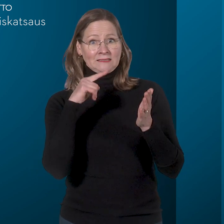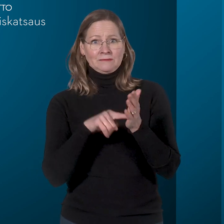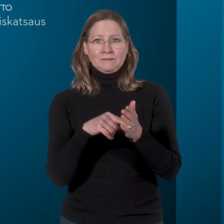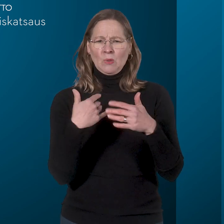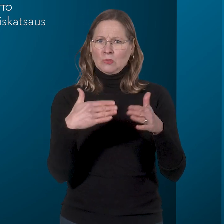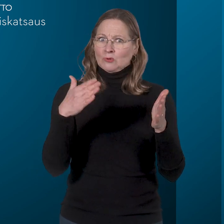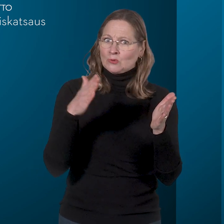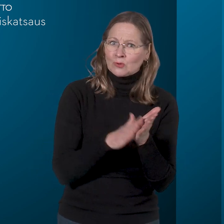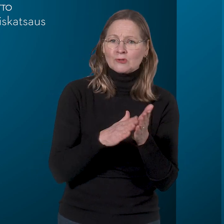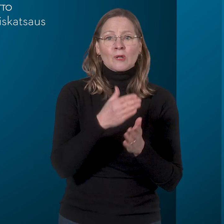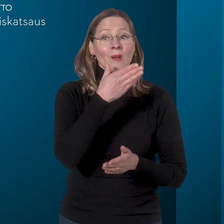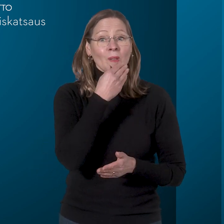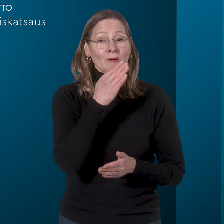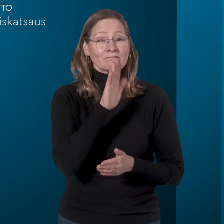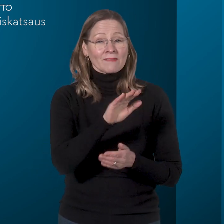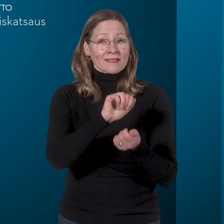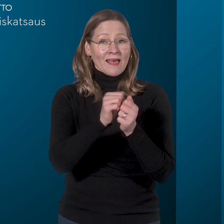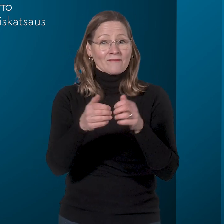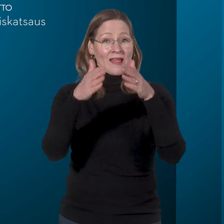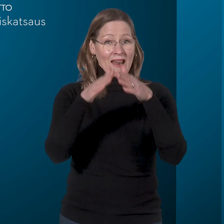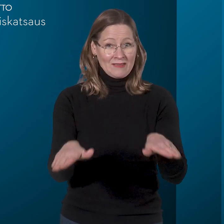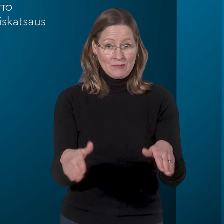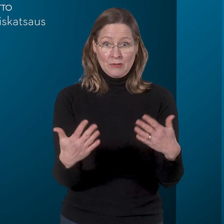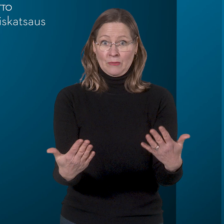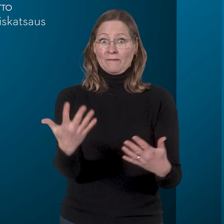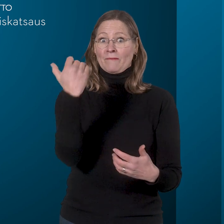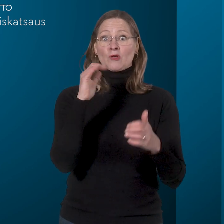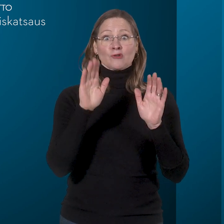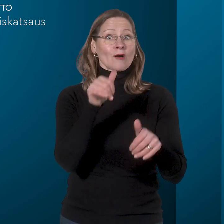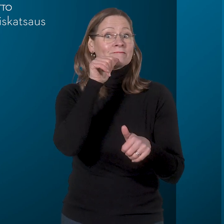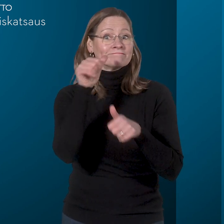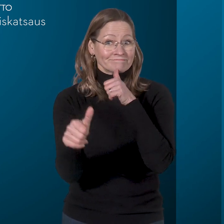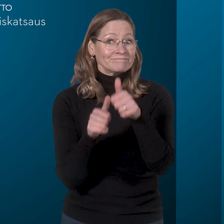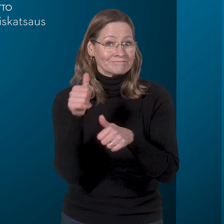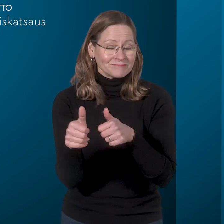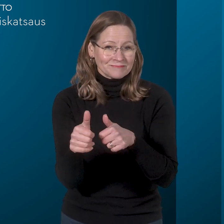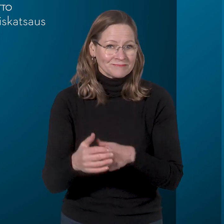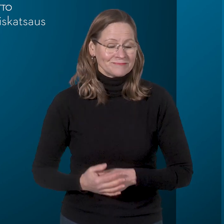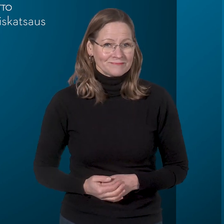ja muun muassa supersuositulle nuorten talvileirille voi jo ilmoittautua.